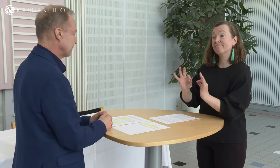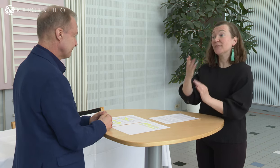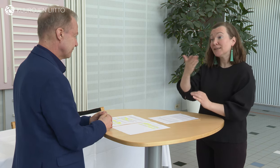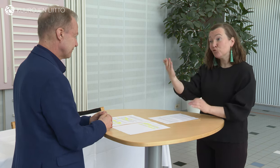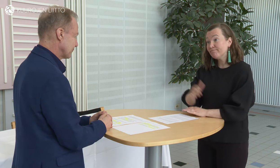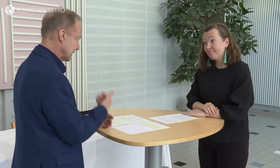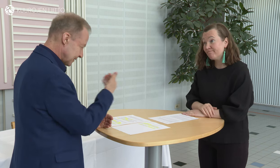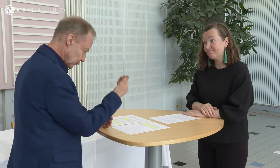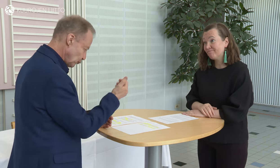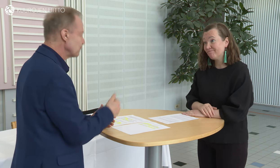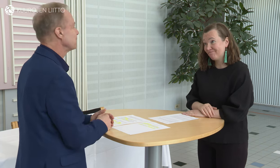Kiitos!